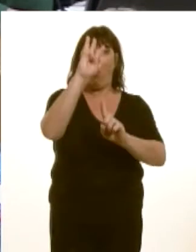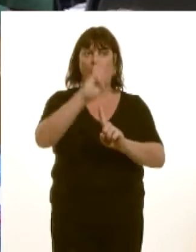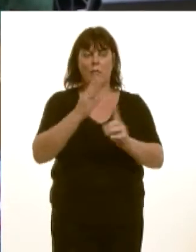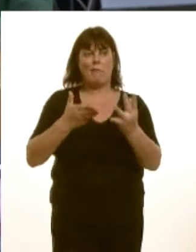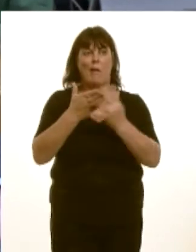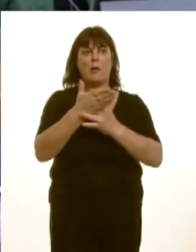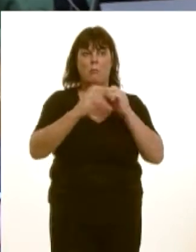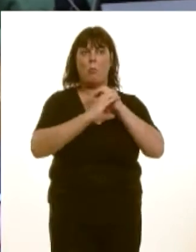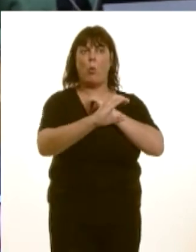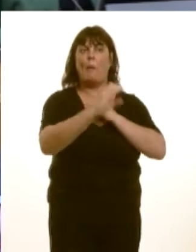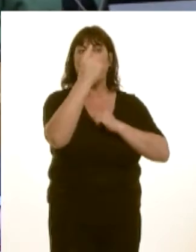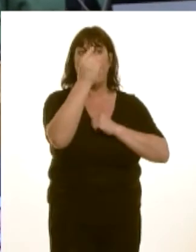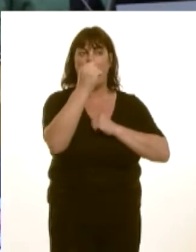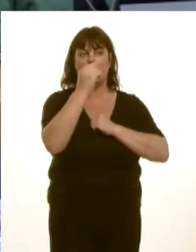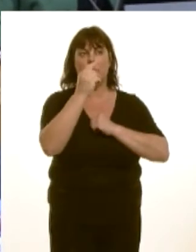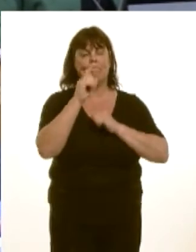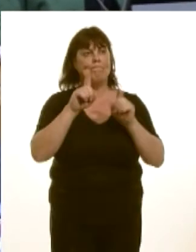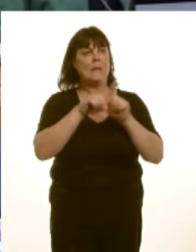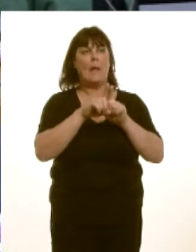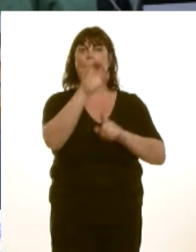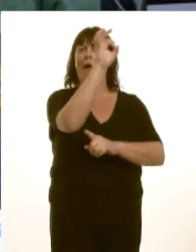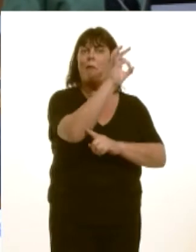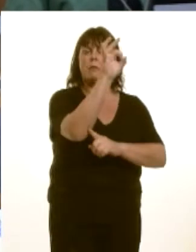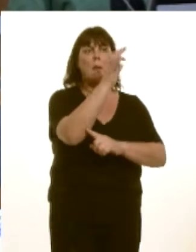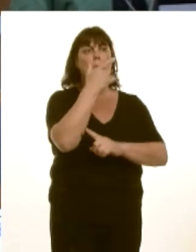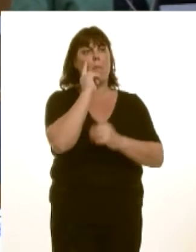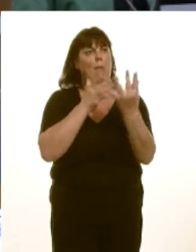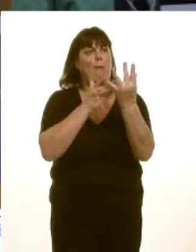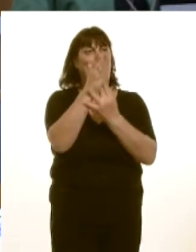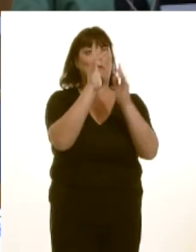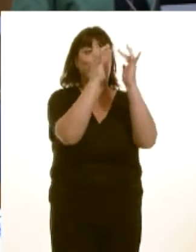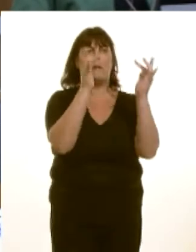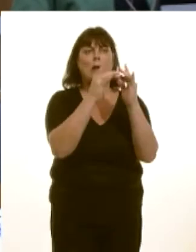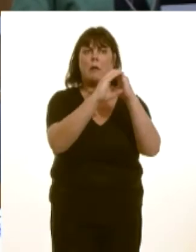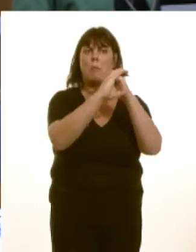O ran unigolion, bydd manylion ar gael, gan gynnwys manylion am ba un a fydd grant ar